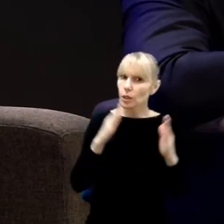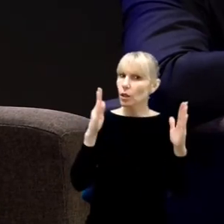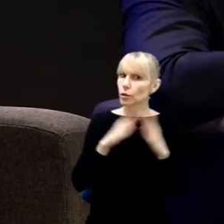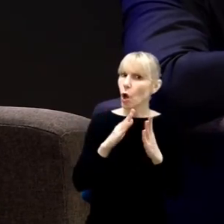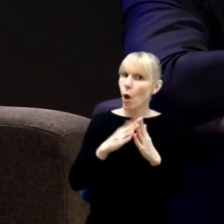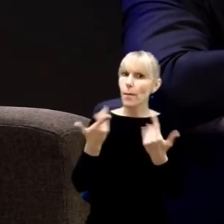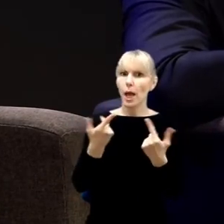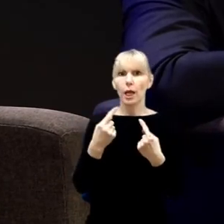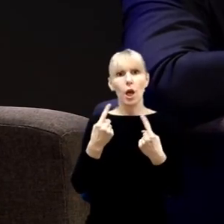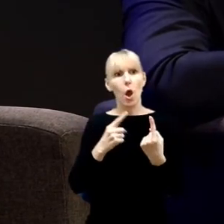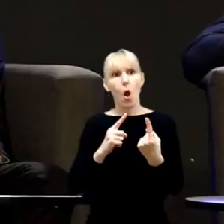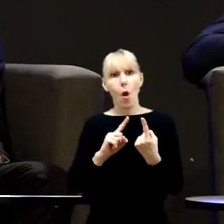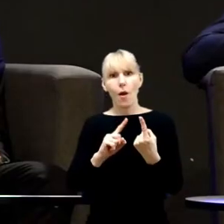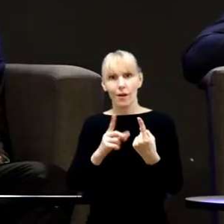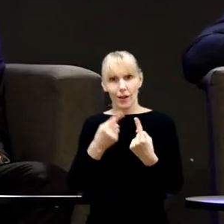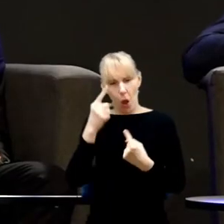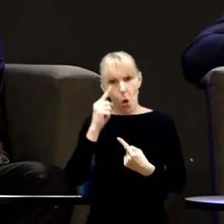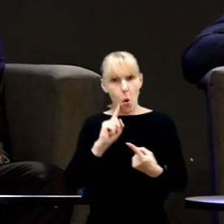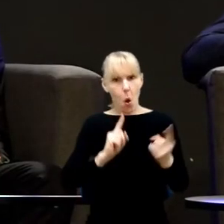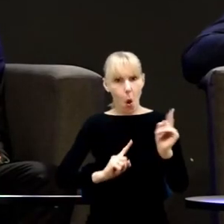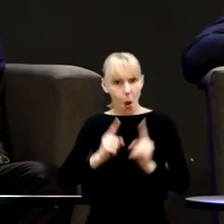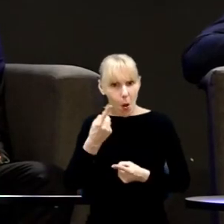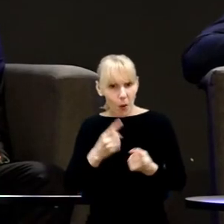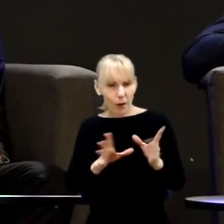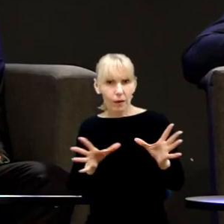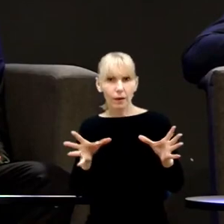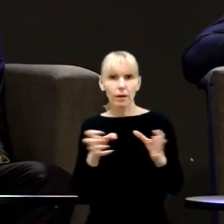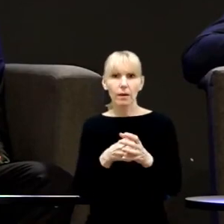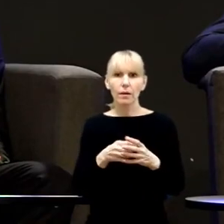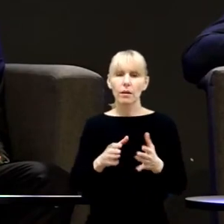no to o małych miastach mówi Ojciec Mateusz i chyba Plebania.